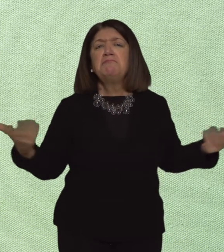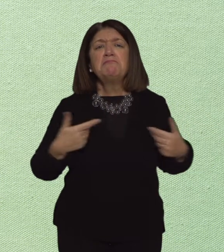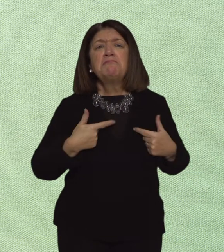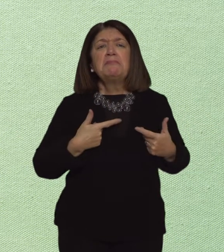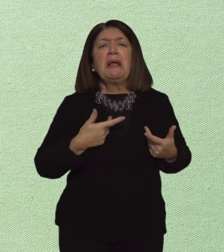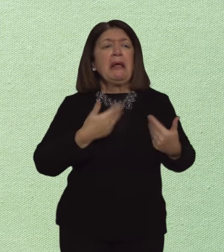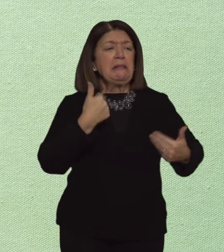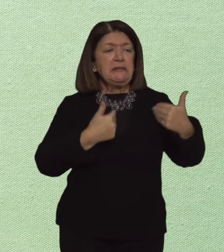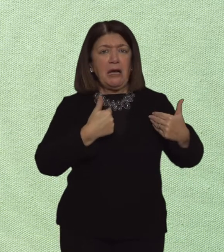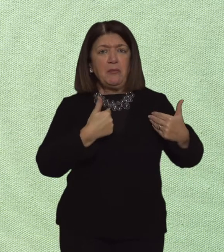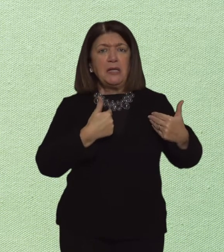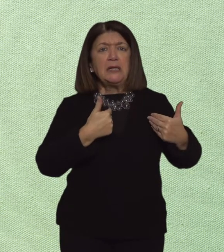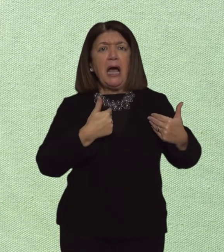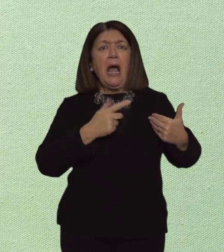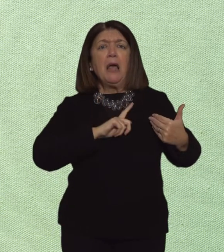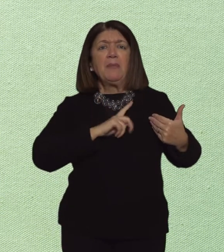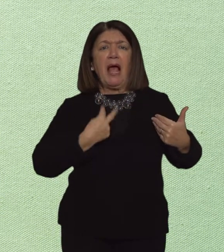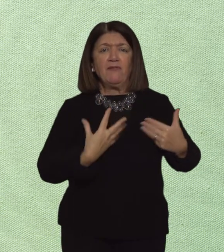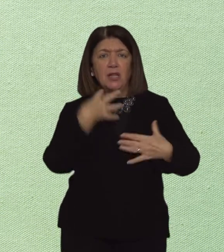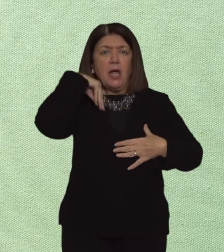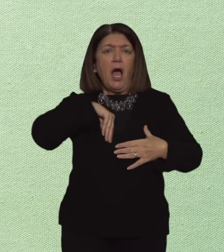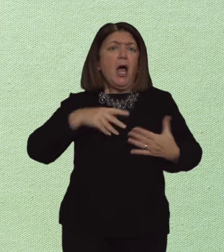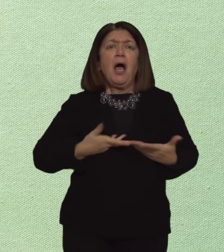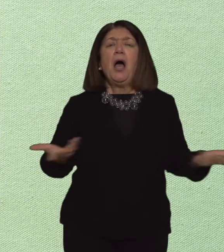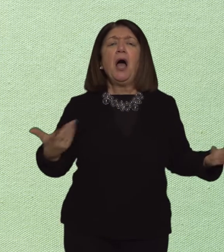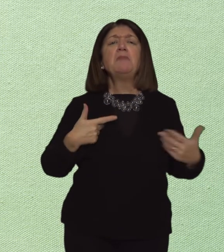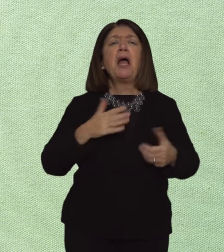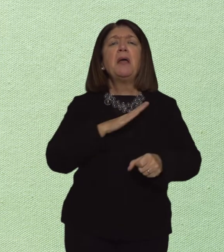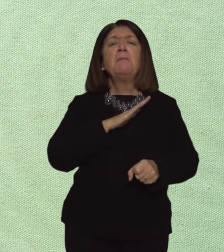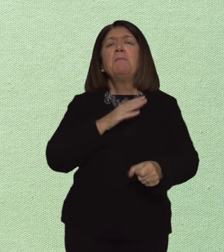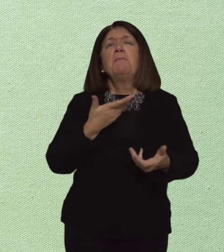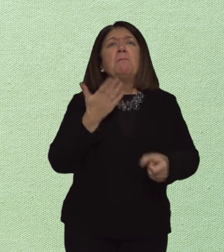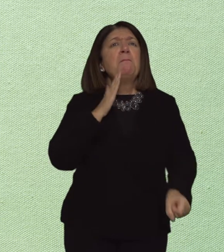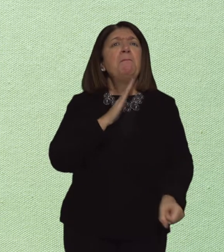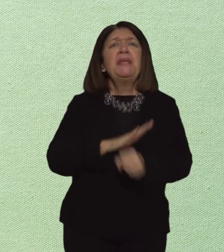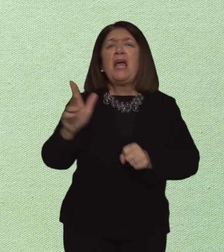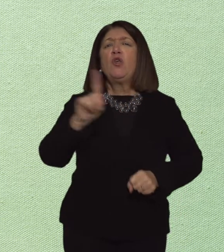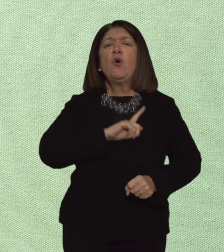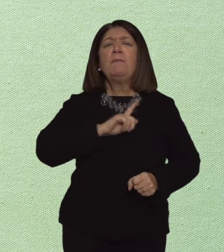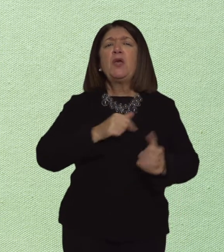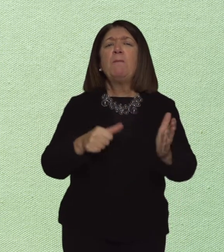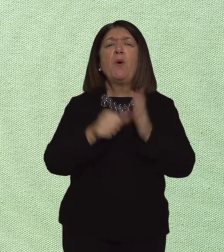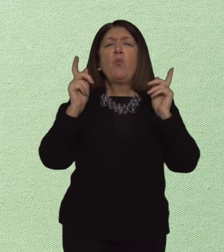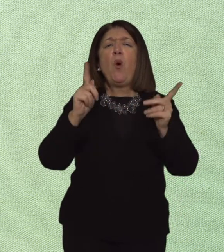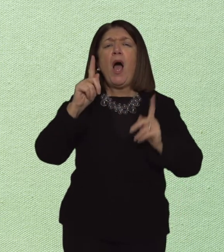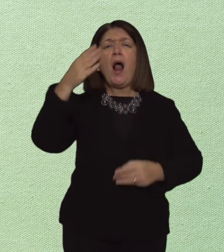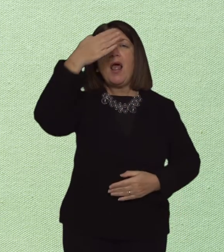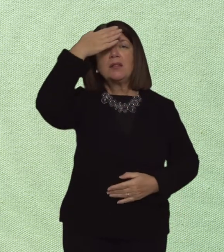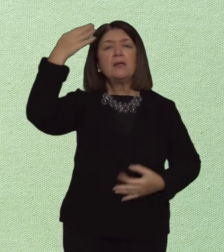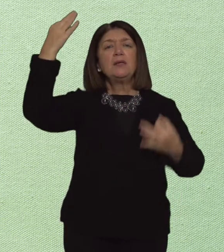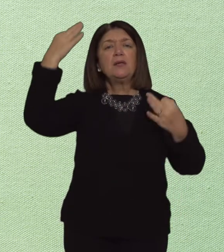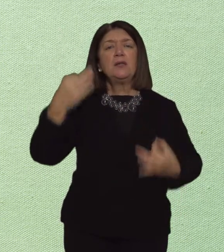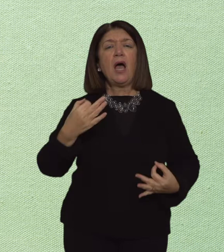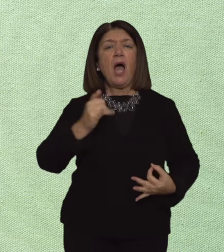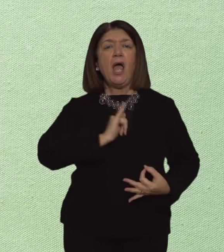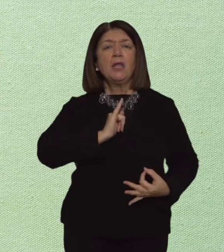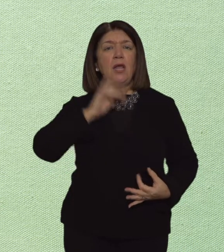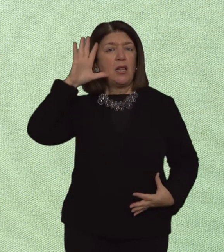tanto quanto gli altri pezzi della mia identità proprio nella sua unicità e questo si può dire di tutte